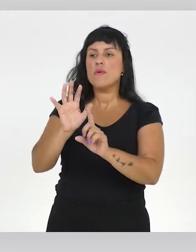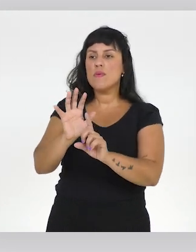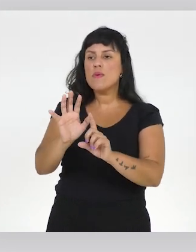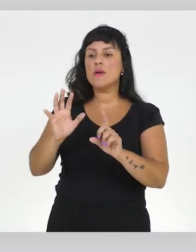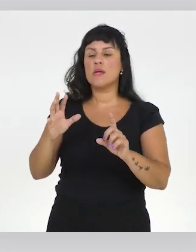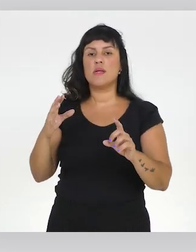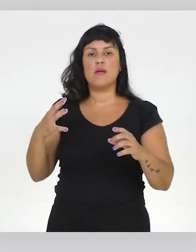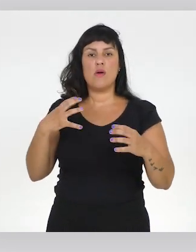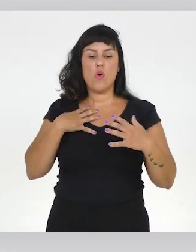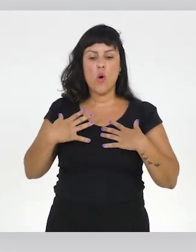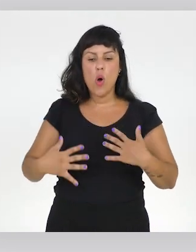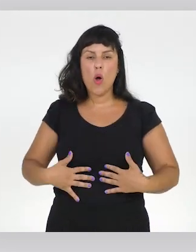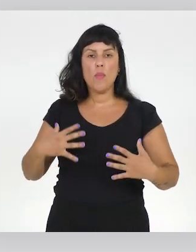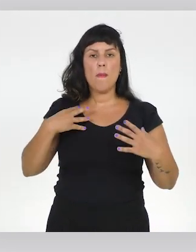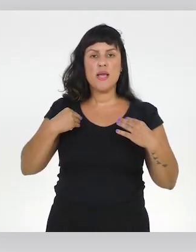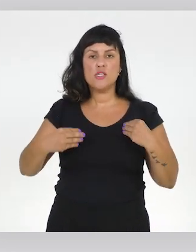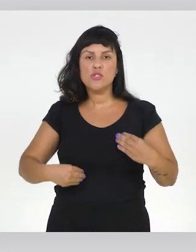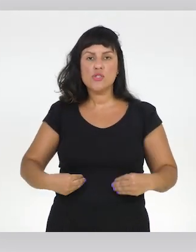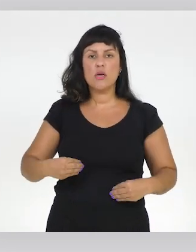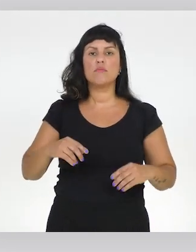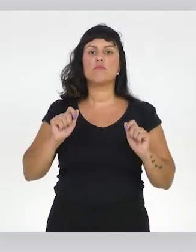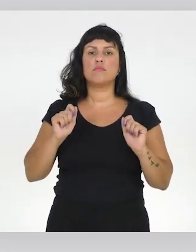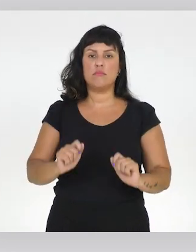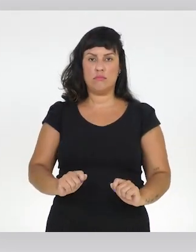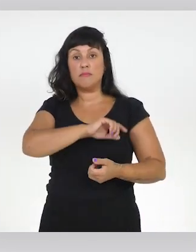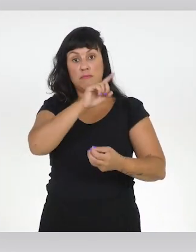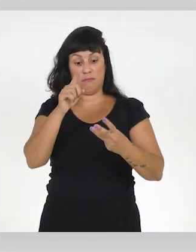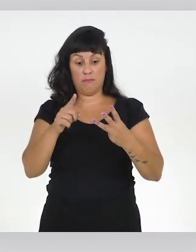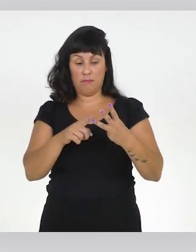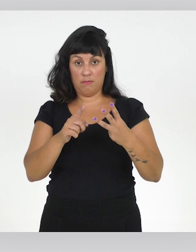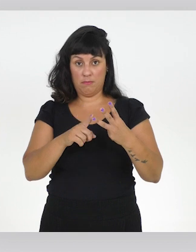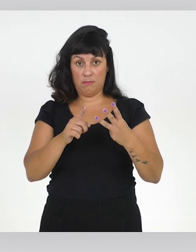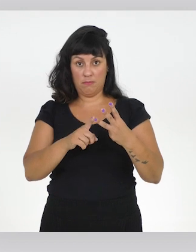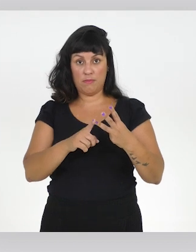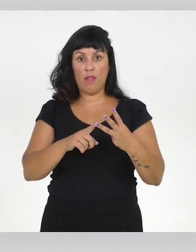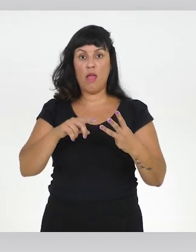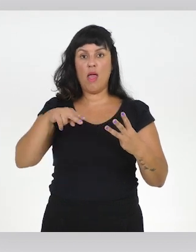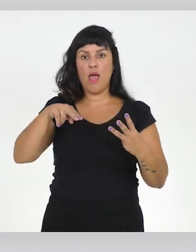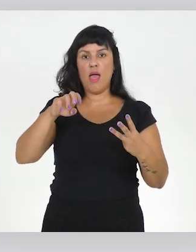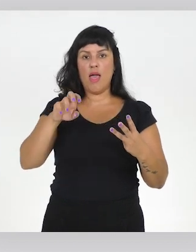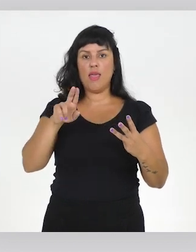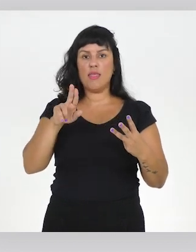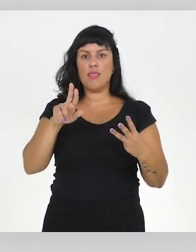muitos exercícios, em várias modalidades e também eletroestimulação.